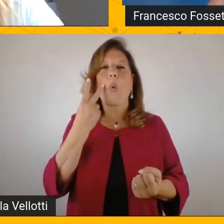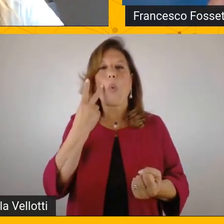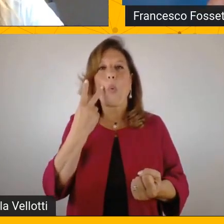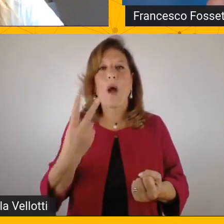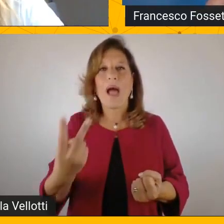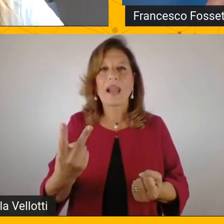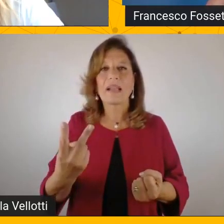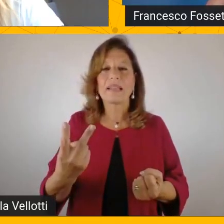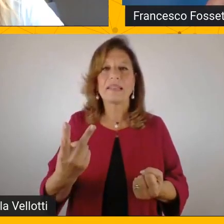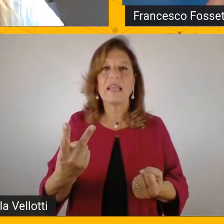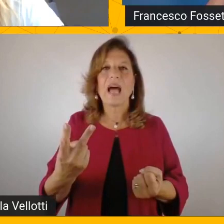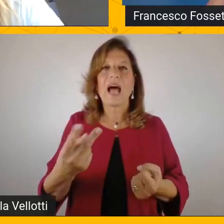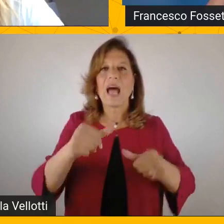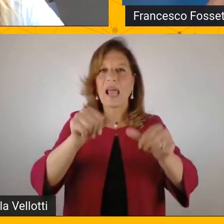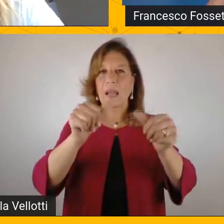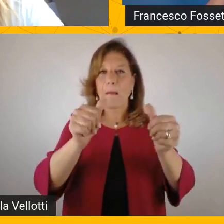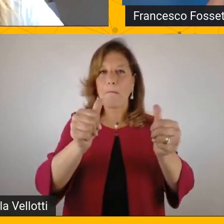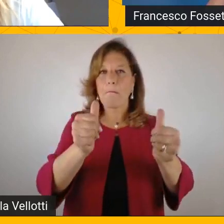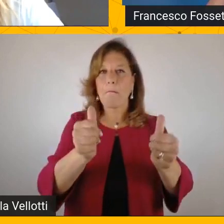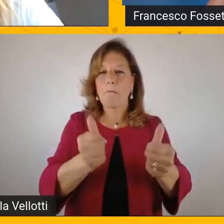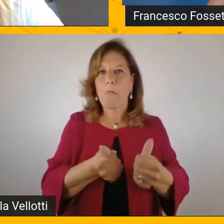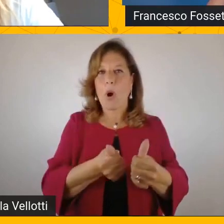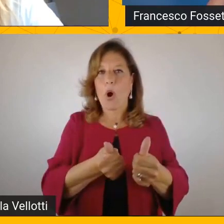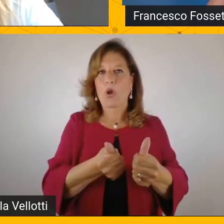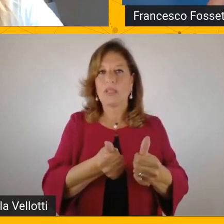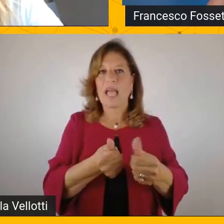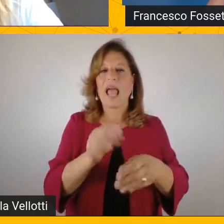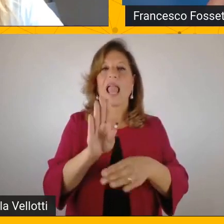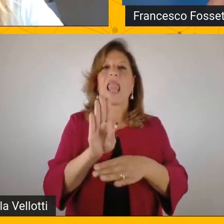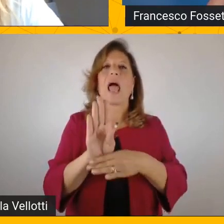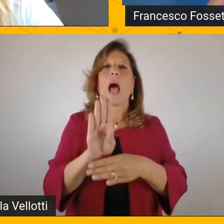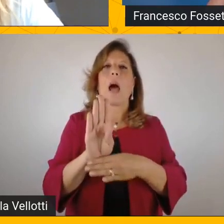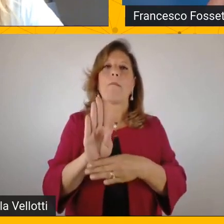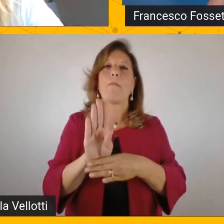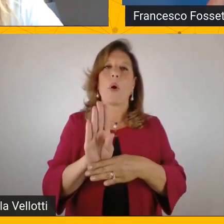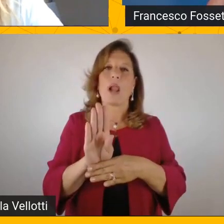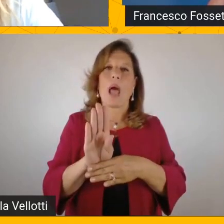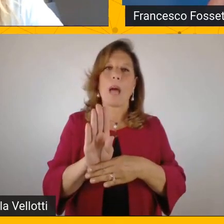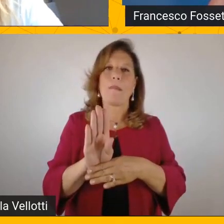quello di guardare eh quei